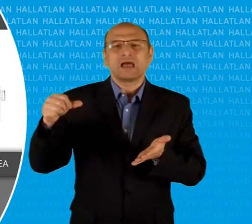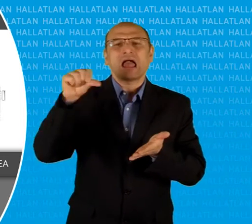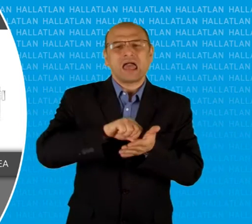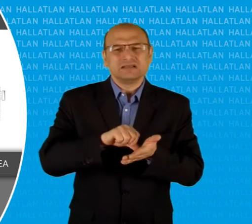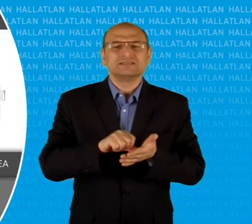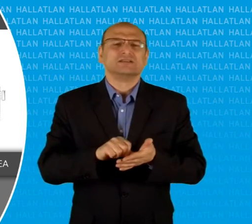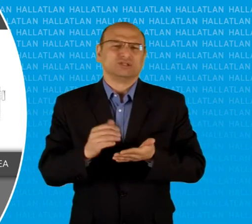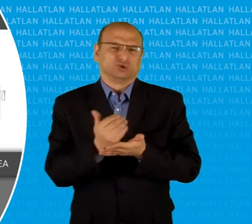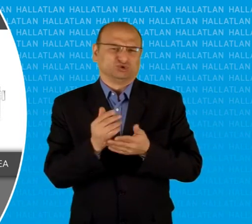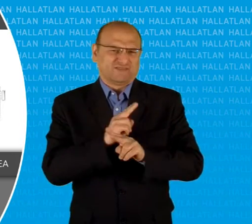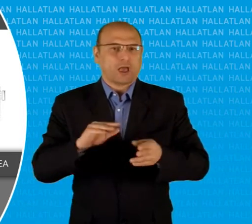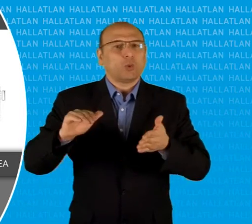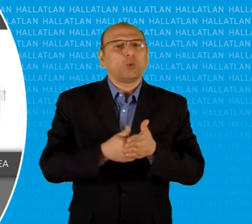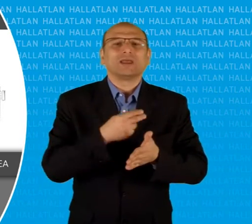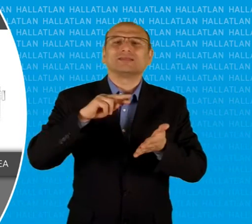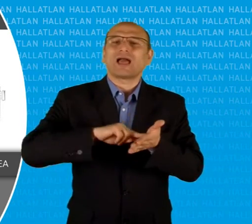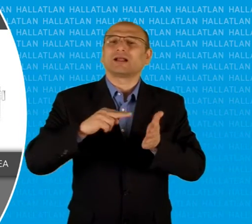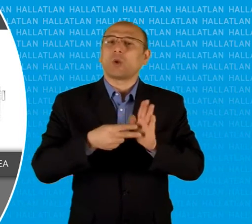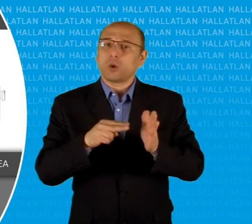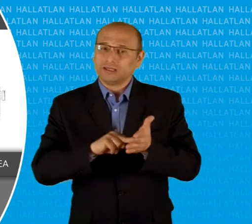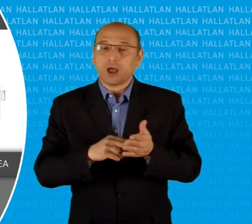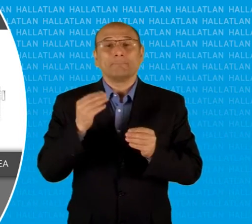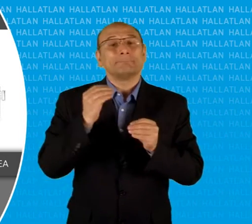az ENSZ-nek nagy szüksége van az új technológiára,